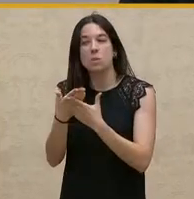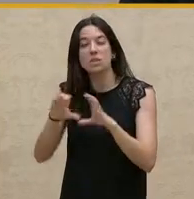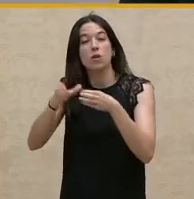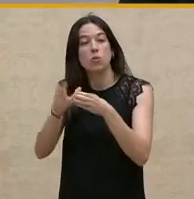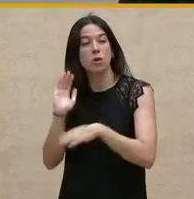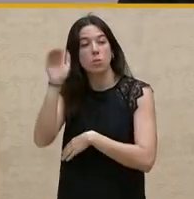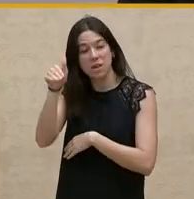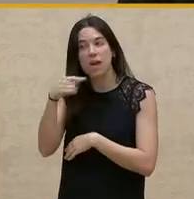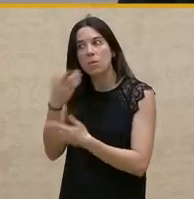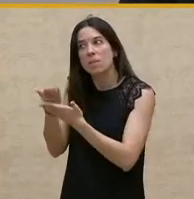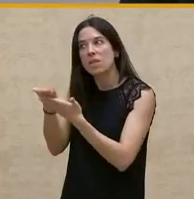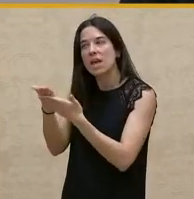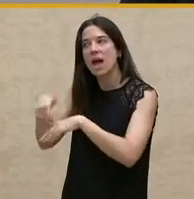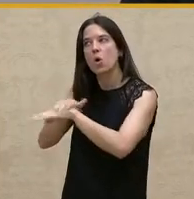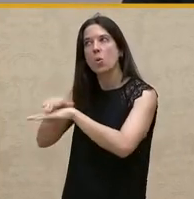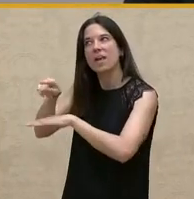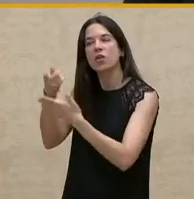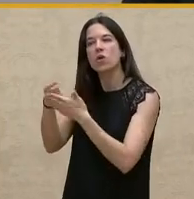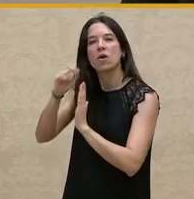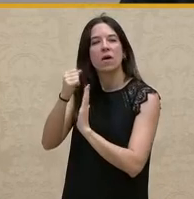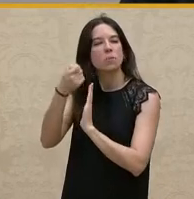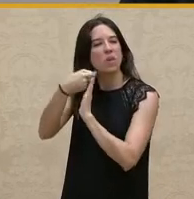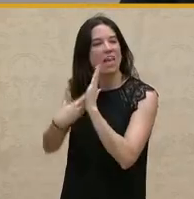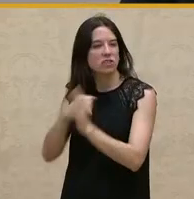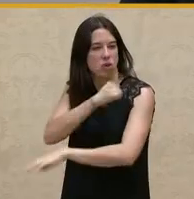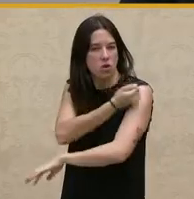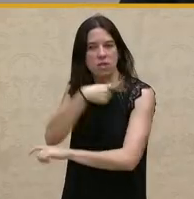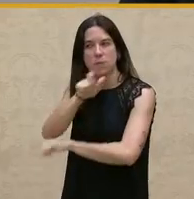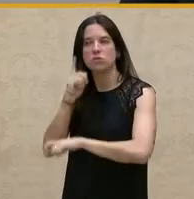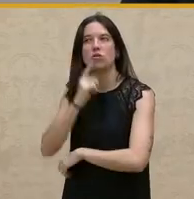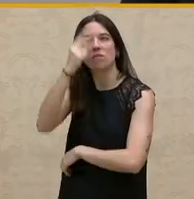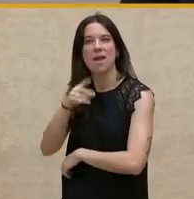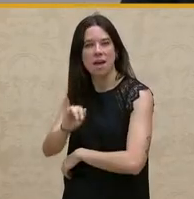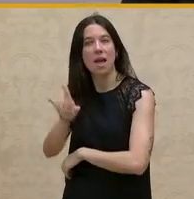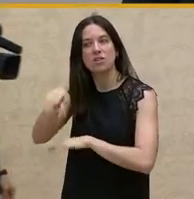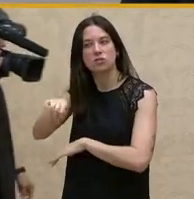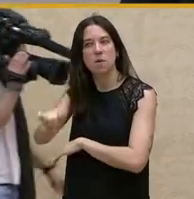al Gobierno un censo de personas con sordoceguera. Esto fue aprobado por unanimidad. Todos los votos